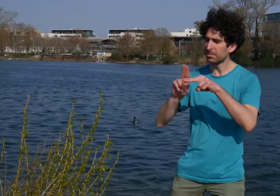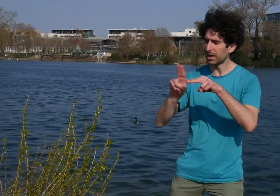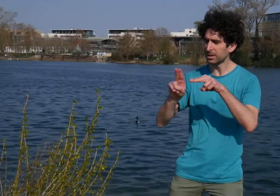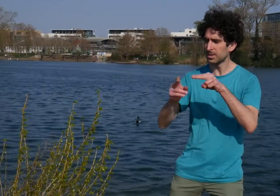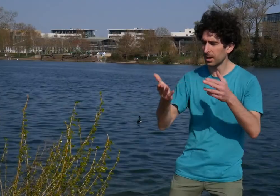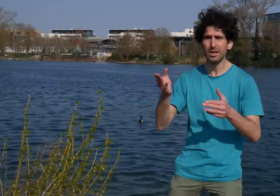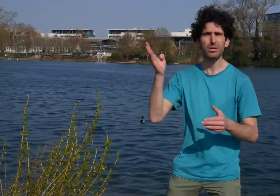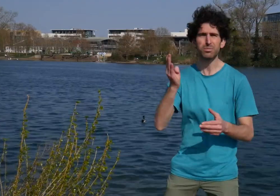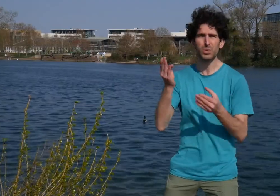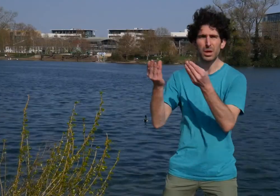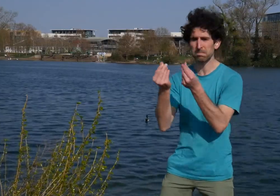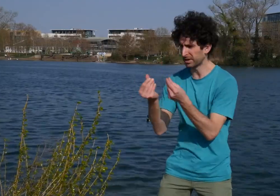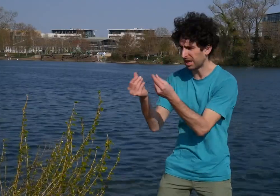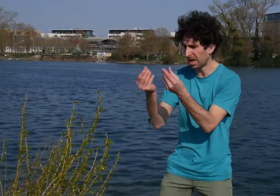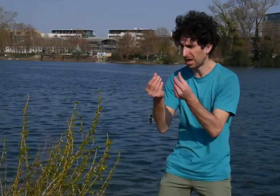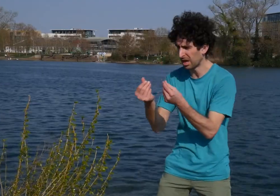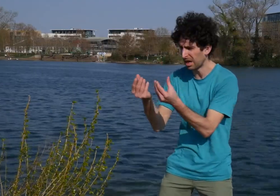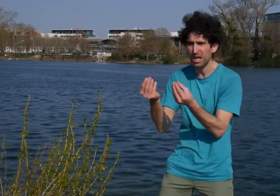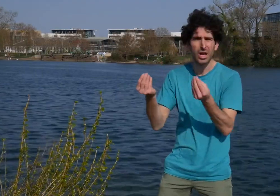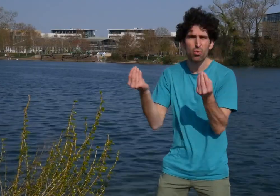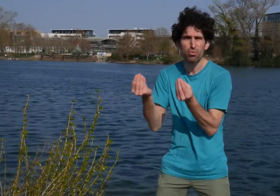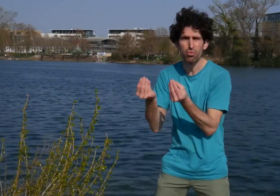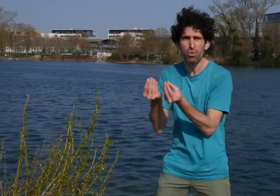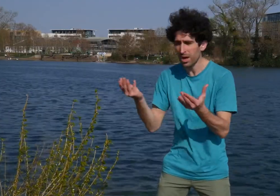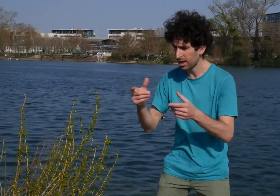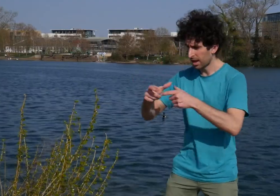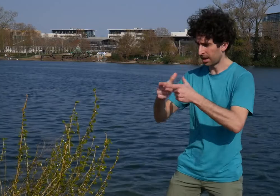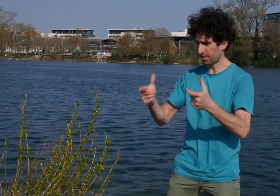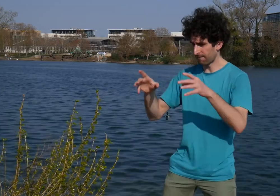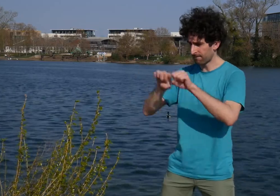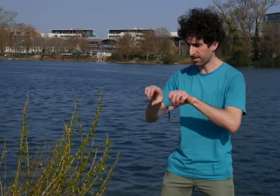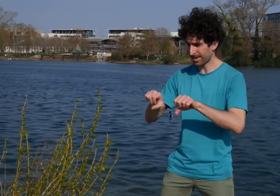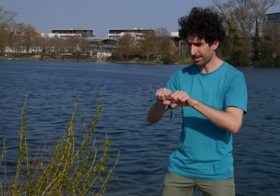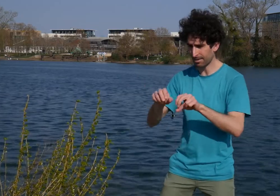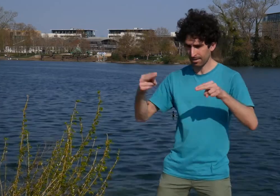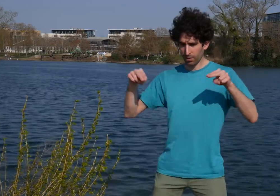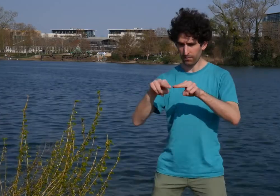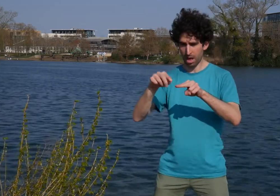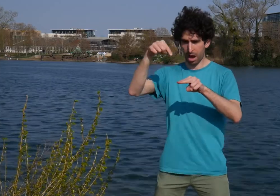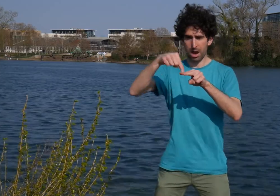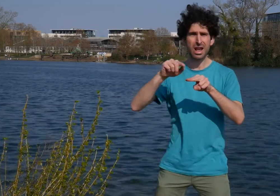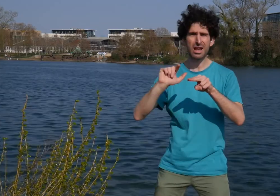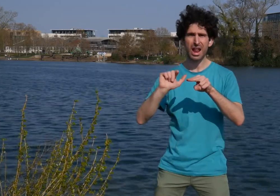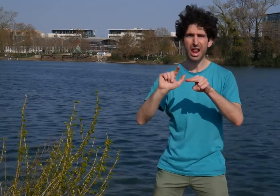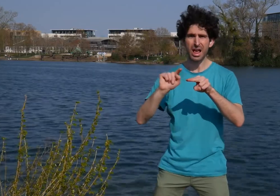Pour réparer, il faut des matériaux. Mais où ? Or, une usine les fabrique à la pointe de la confluence.